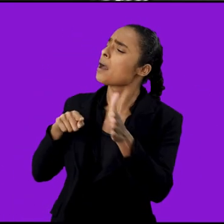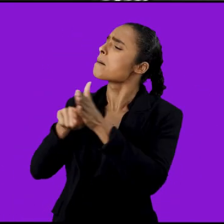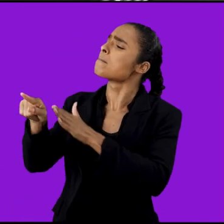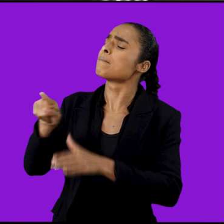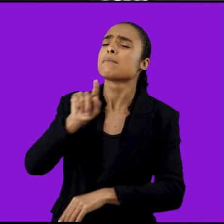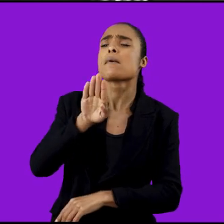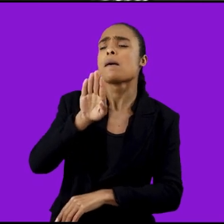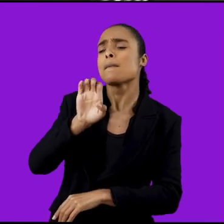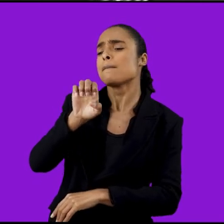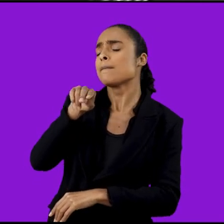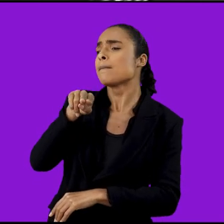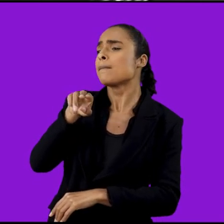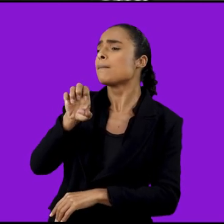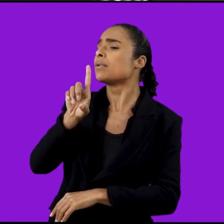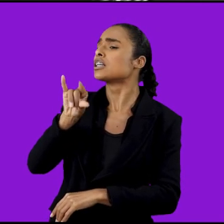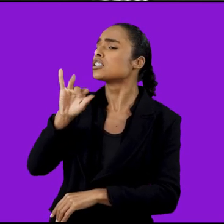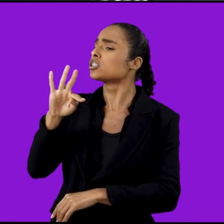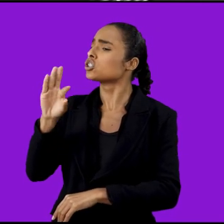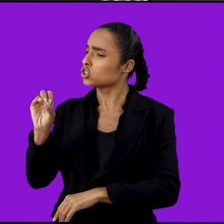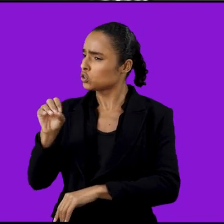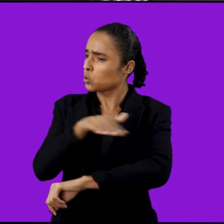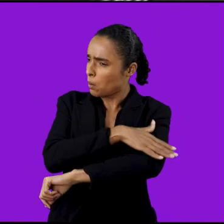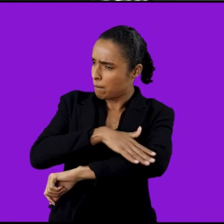Benedito Calisto. Porque é o seguinte. Isso me lembrou uma história. Eu tava lendo um